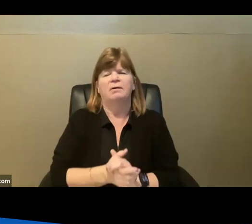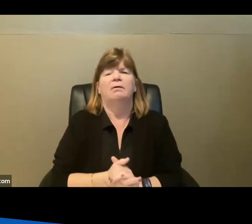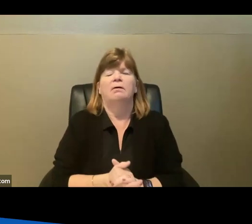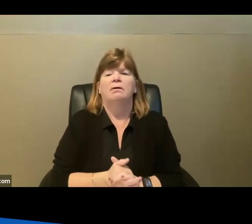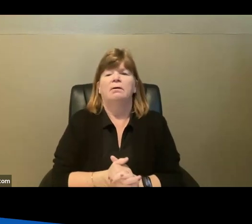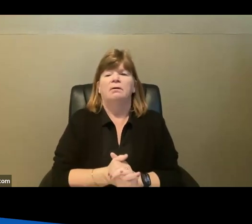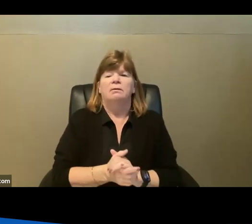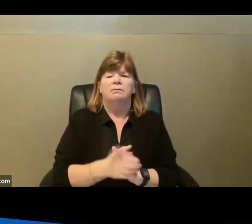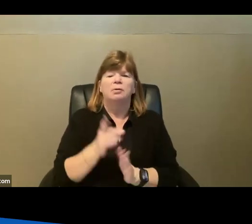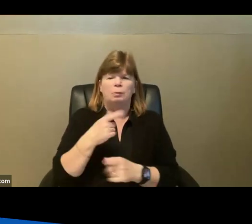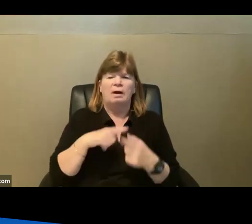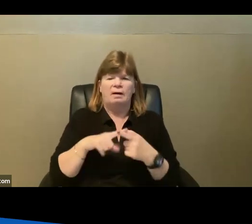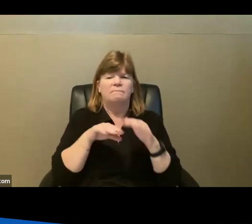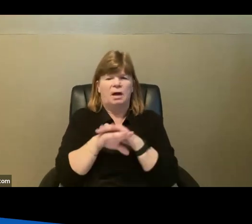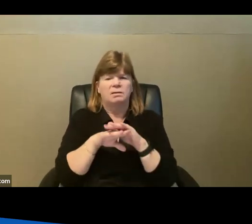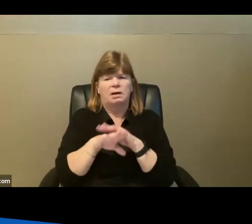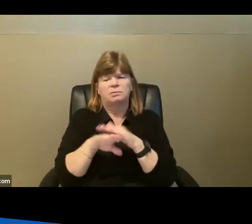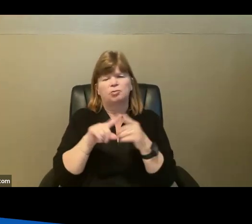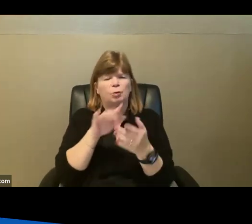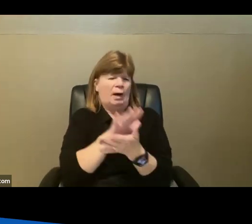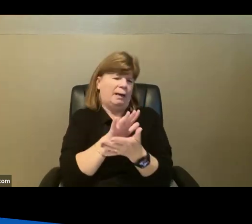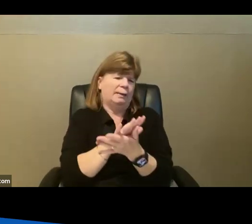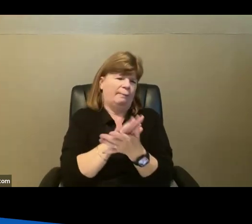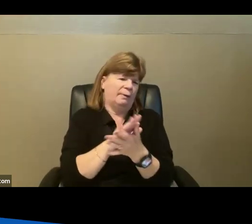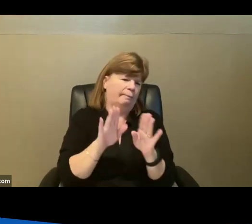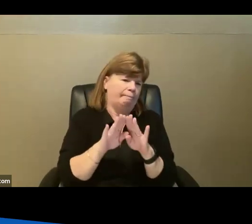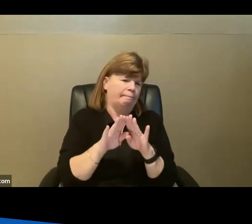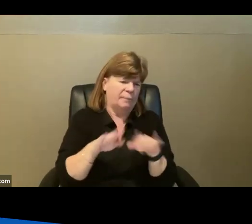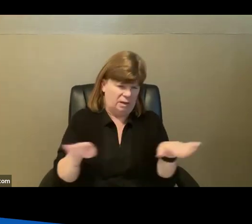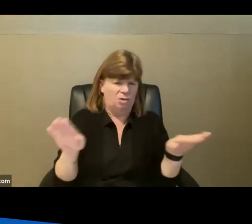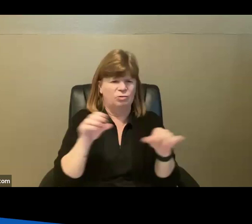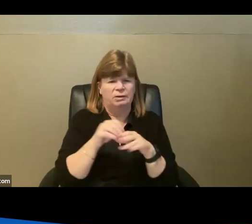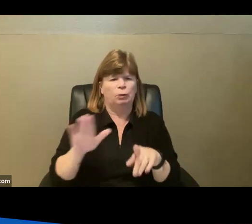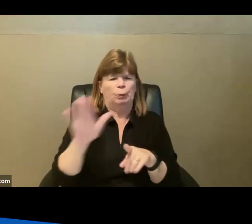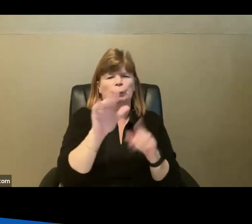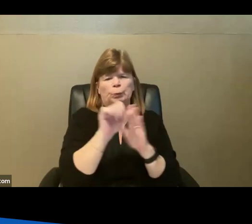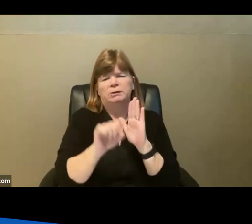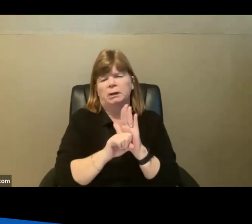Tienen acceso a pediatría académica en su propio estado. Eso es bueno.